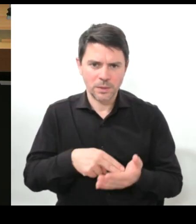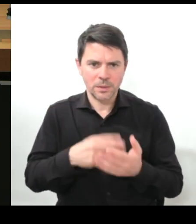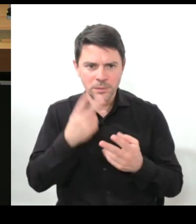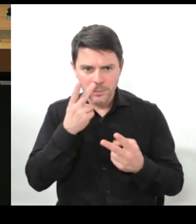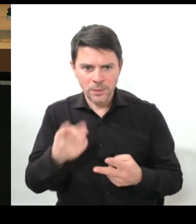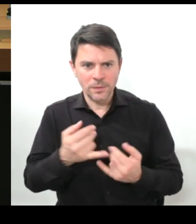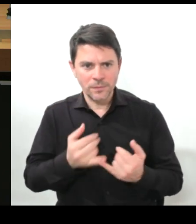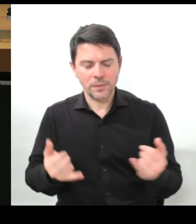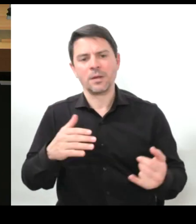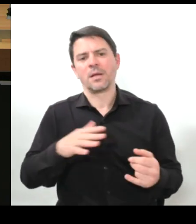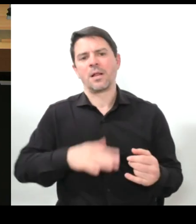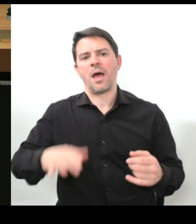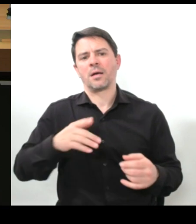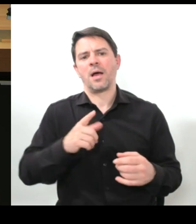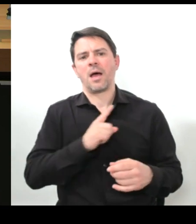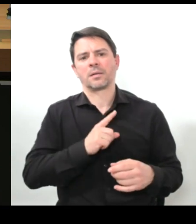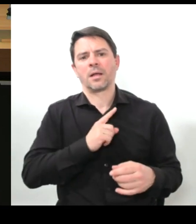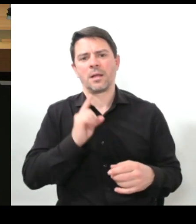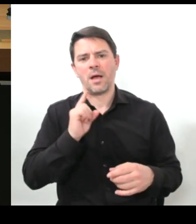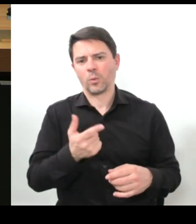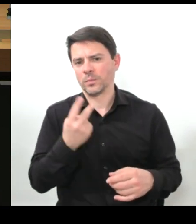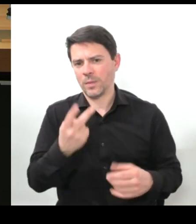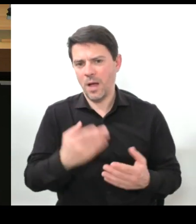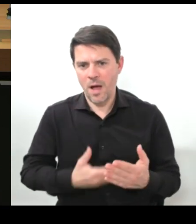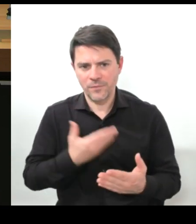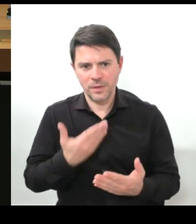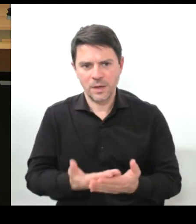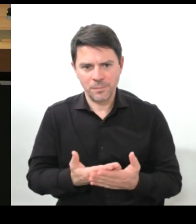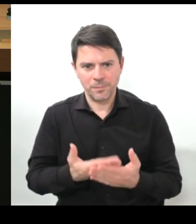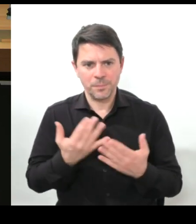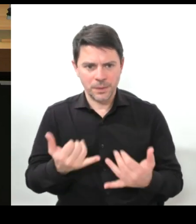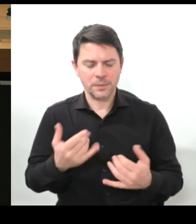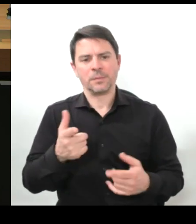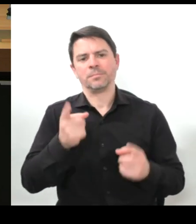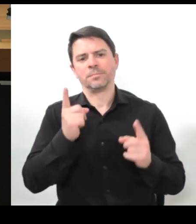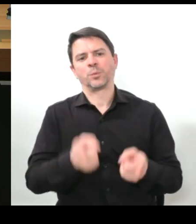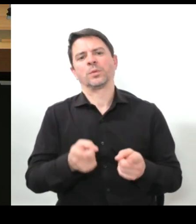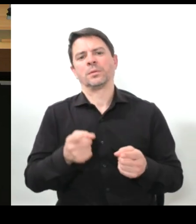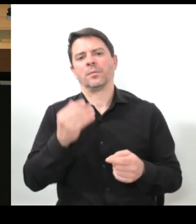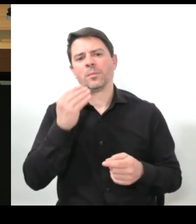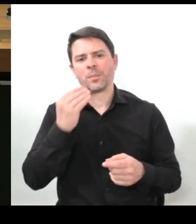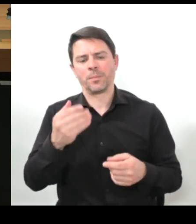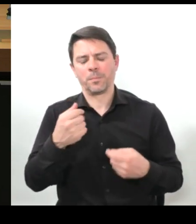und trotzdem mehr bezahlbar bauen. Und dazu haben wir ein Konzept vorgelegt, ein kommunales Wohnungsbauprogramm.